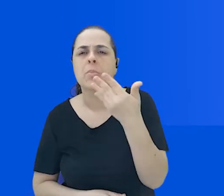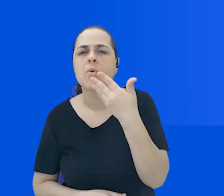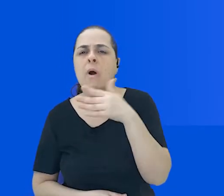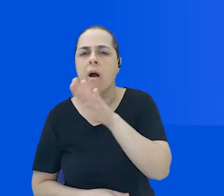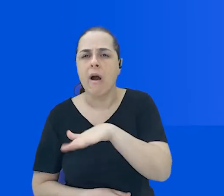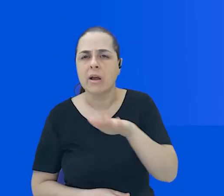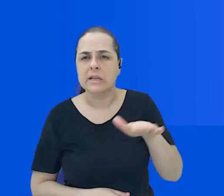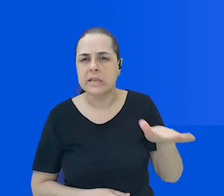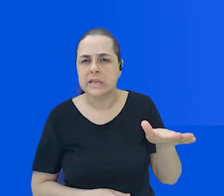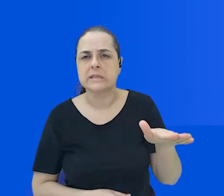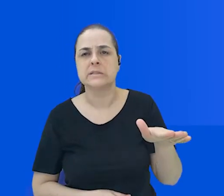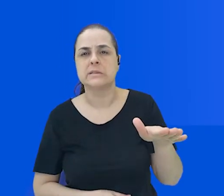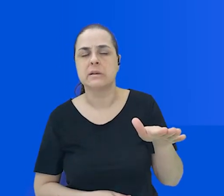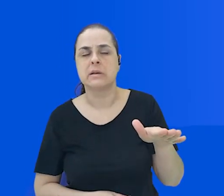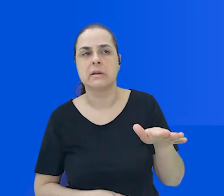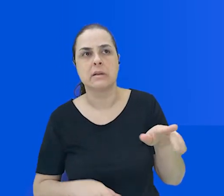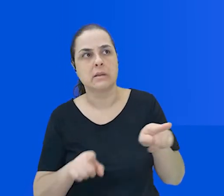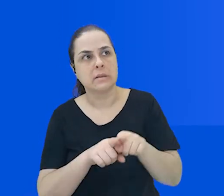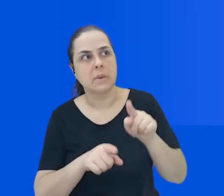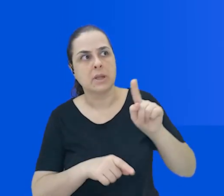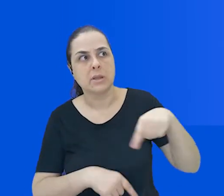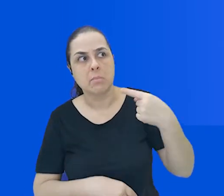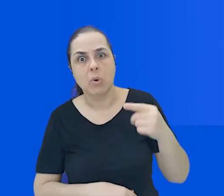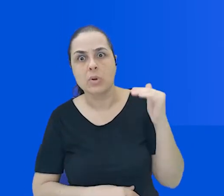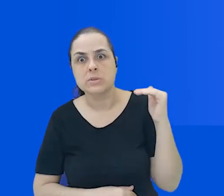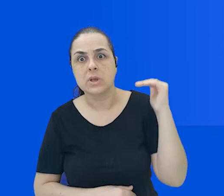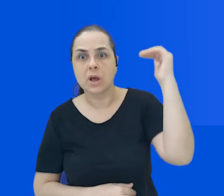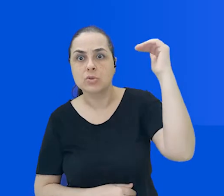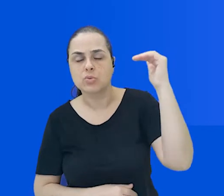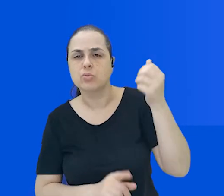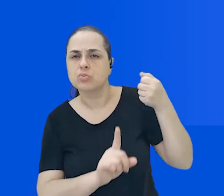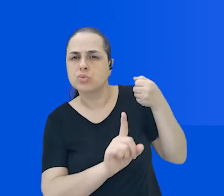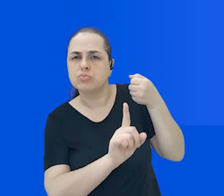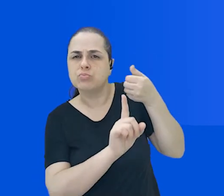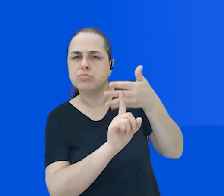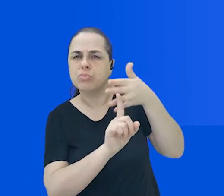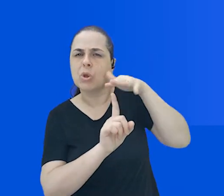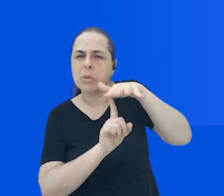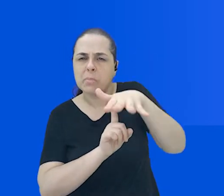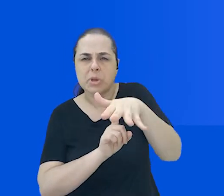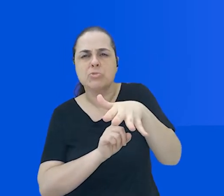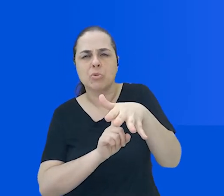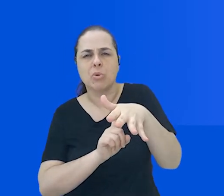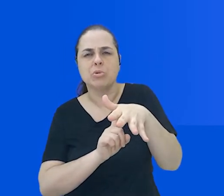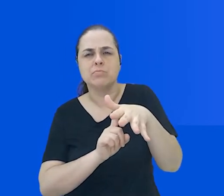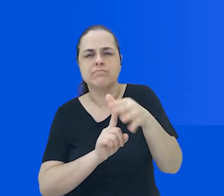pra depois que a gente que a gente tenha adultos com esse repertório mais consistente, onde elas consigam